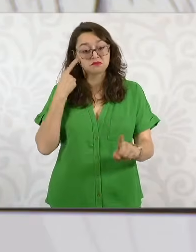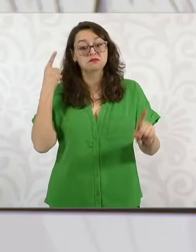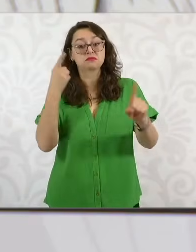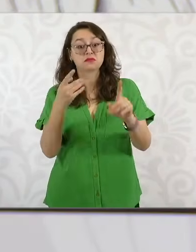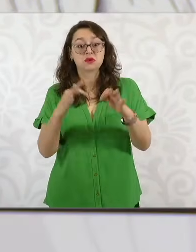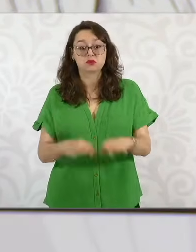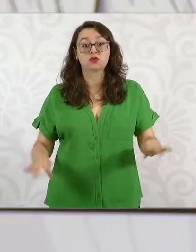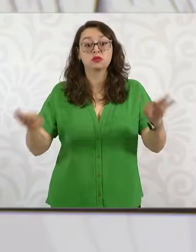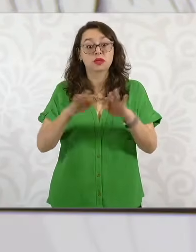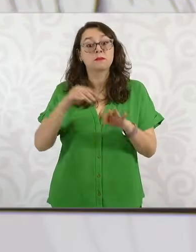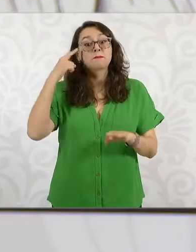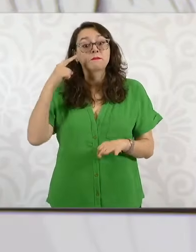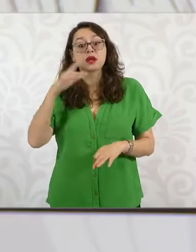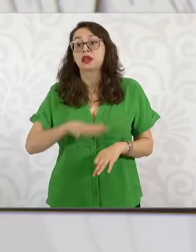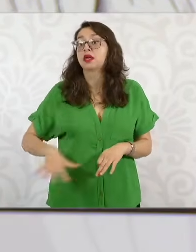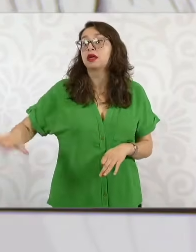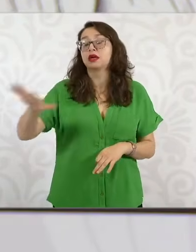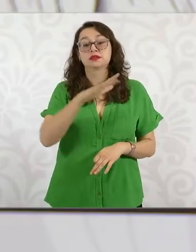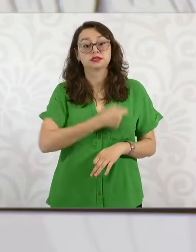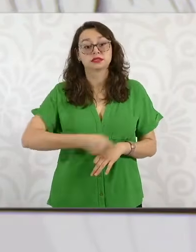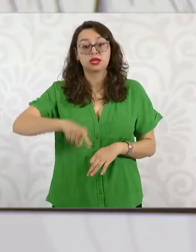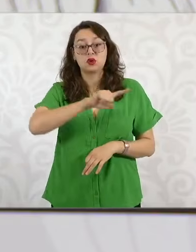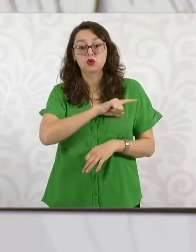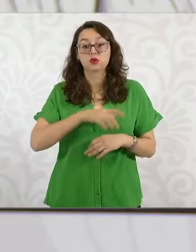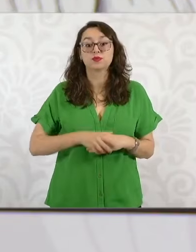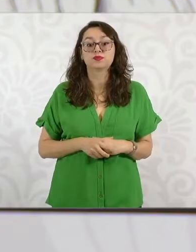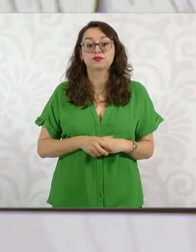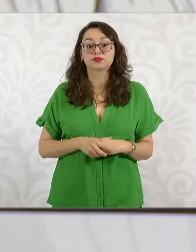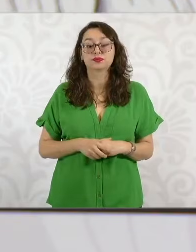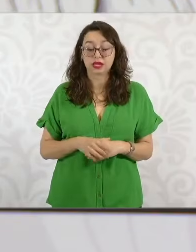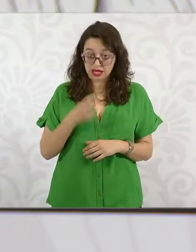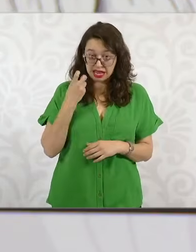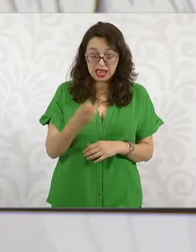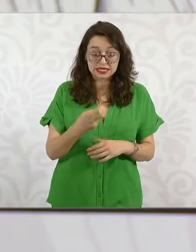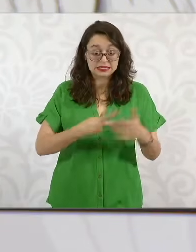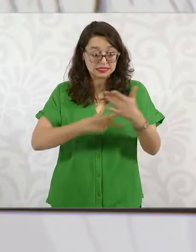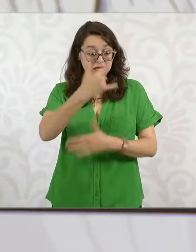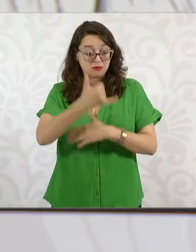eh para la soberanía sanitaria del país. Al concretarse este proyecto, además del impacto